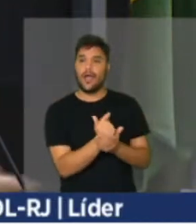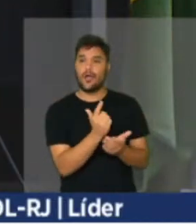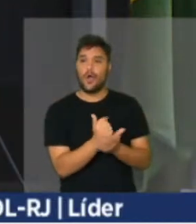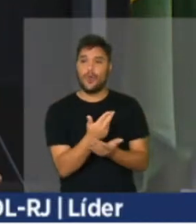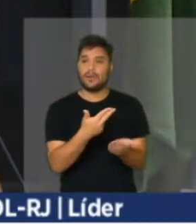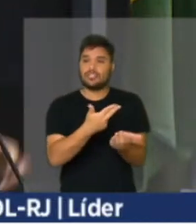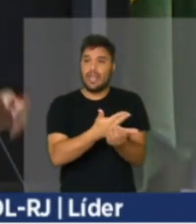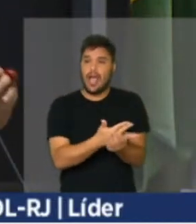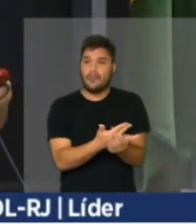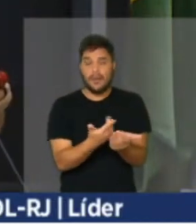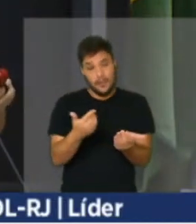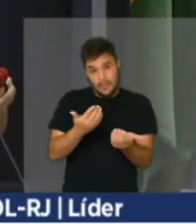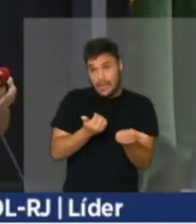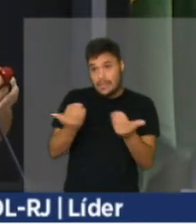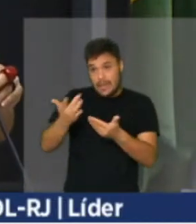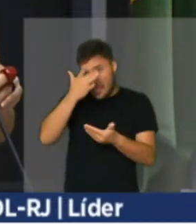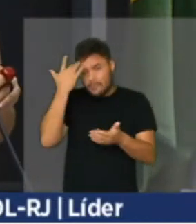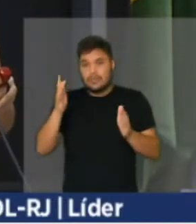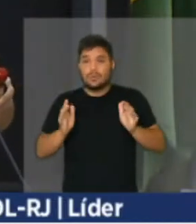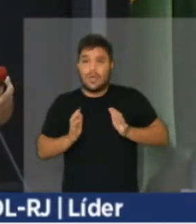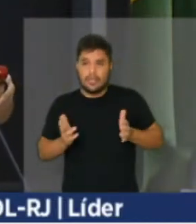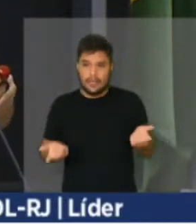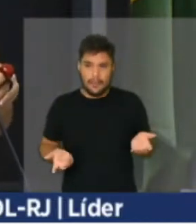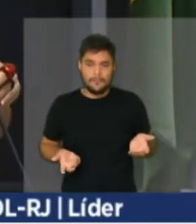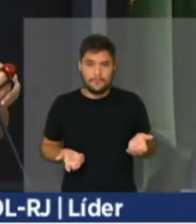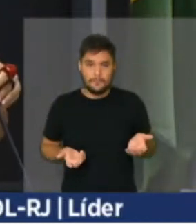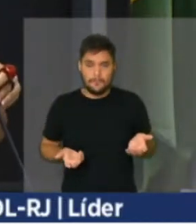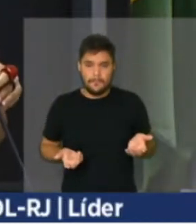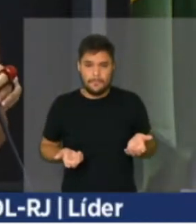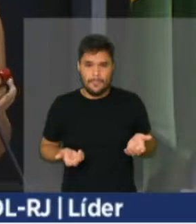PARA ESSES MESMOS QUE ENRIQUECEM. E LAMENTAVELMENTE